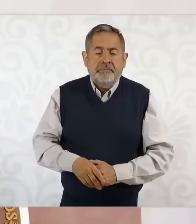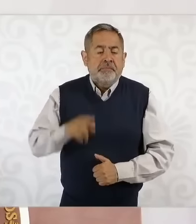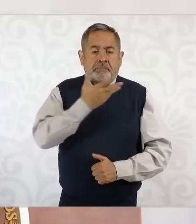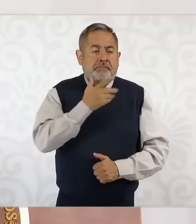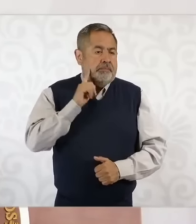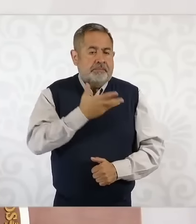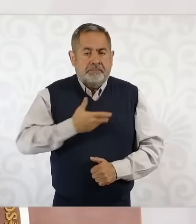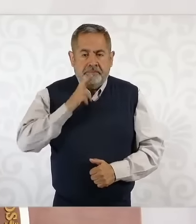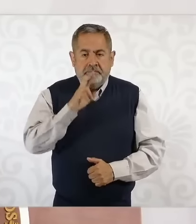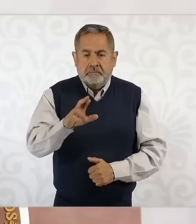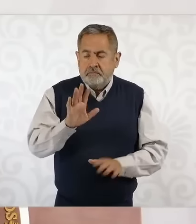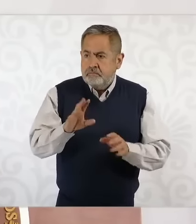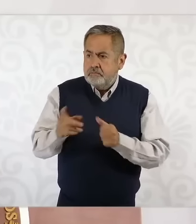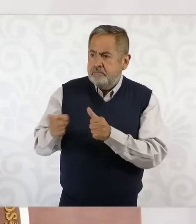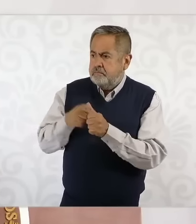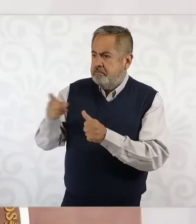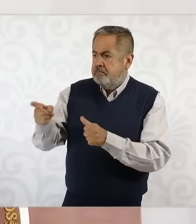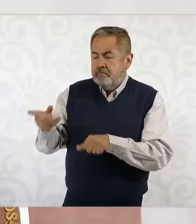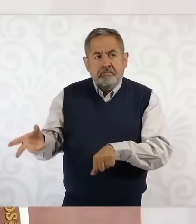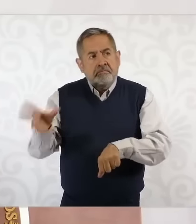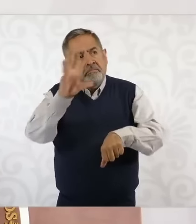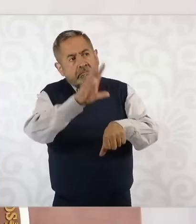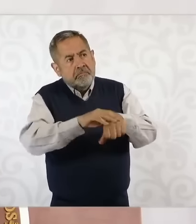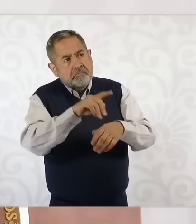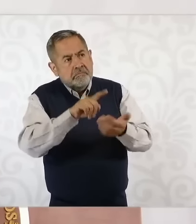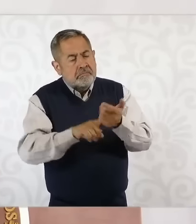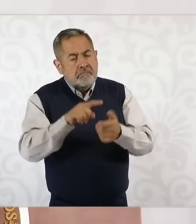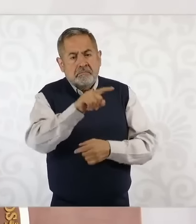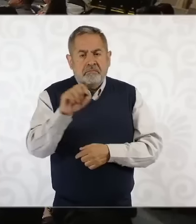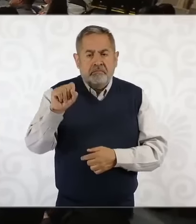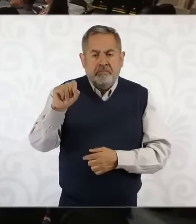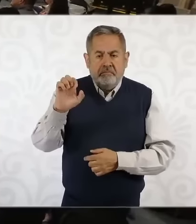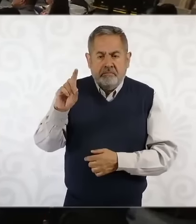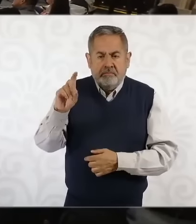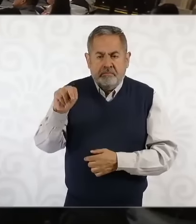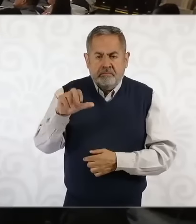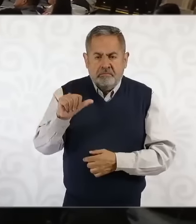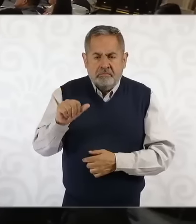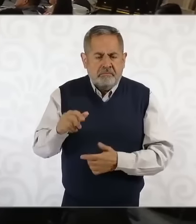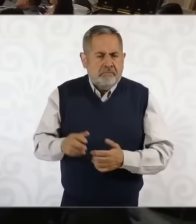a la Secretaría de la Defensa General. No sé si quisiera comentar cómo es que